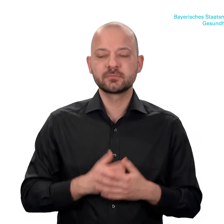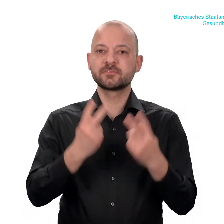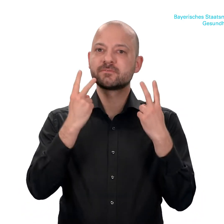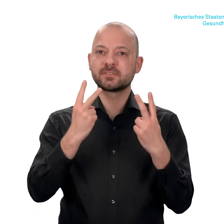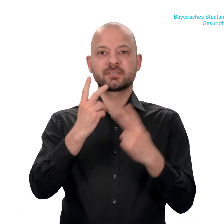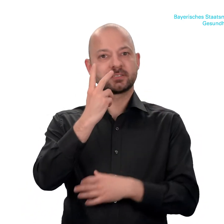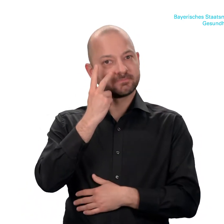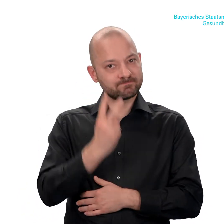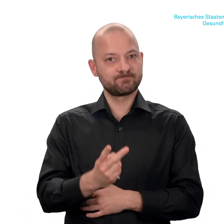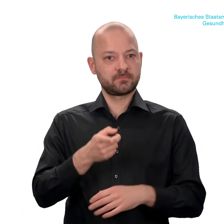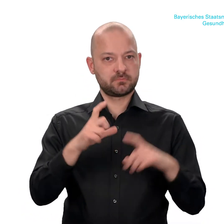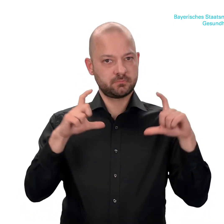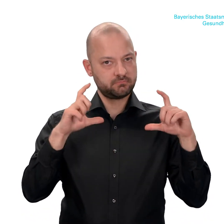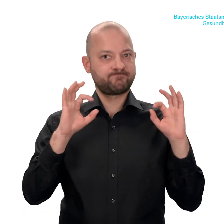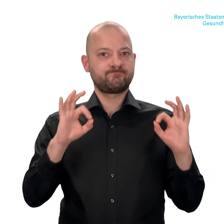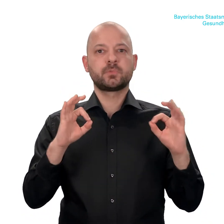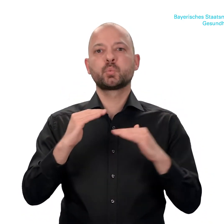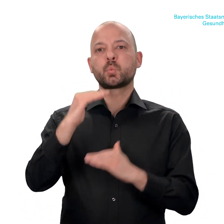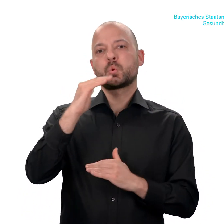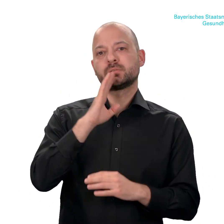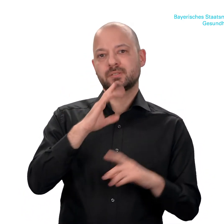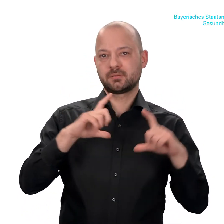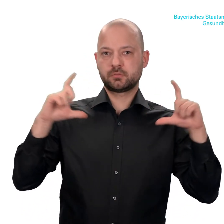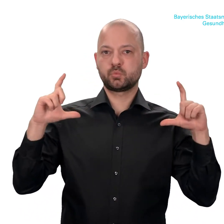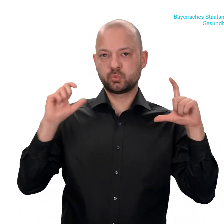Ferner ist unbedingt darauf zu achten, dass die Maske groß genug ist,